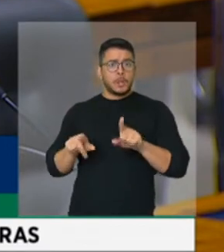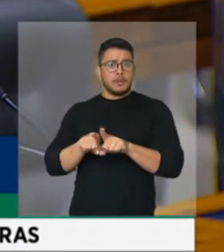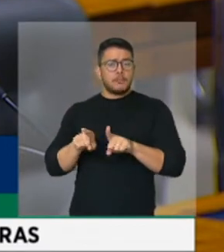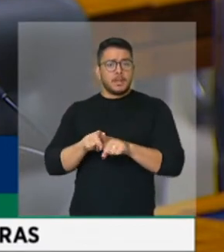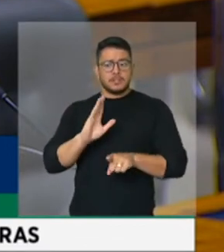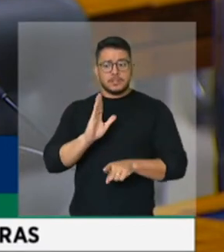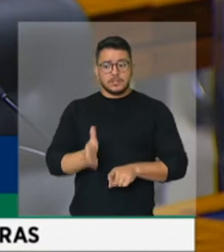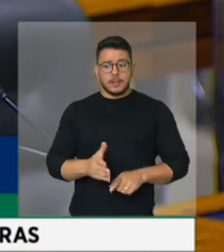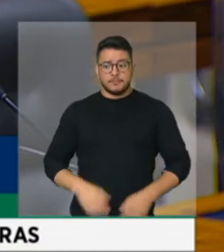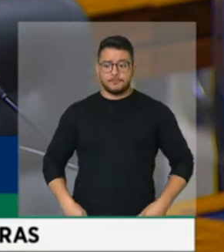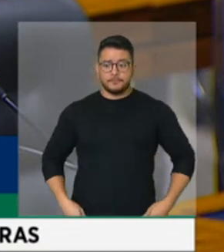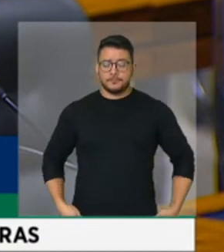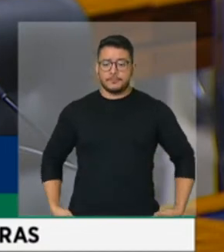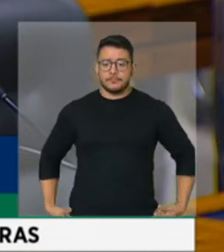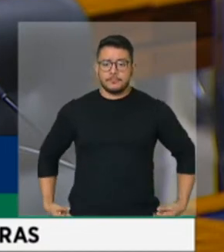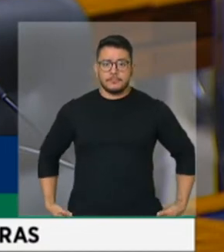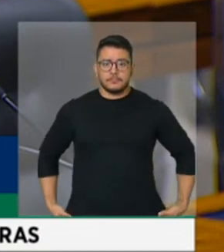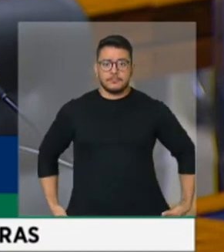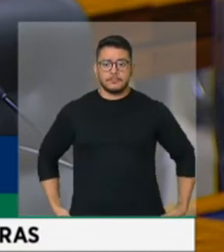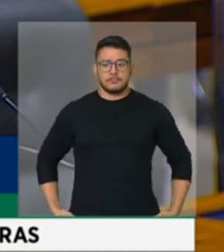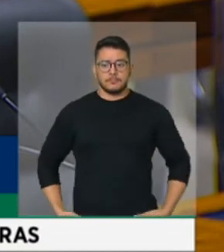DEBATIDAS AQUI, FOSSEM LIDAS E DELIBERADAS. EM SEGUNDO LUGAR, REIVINDICAR A INTERPRETAÇÃO